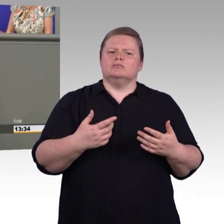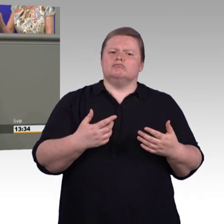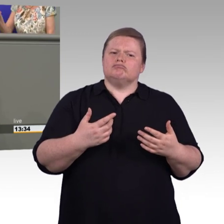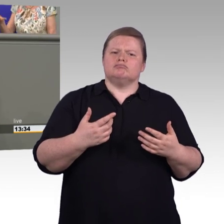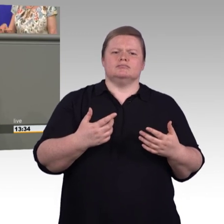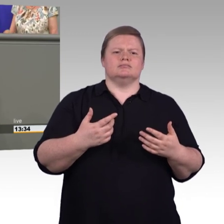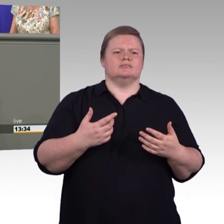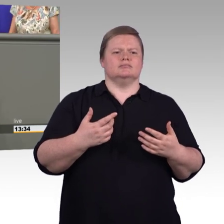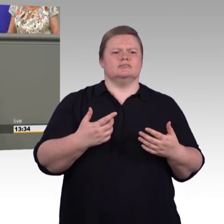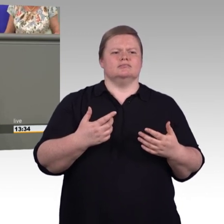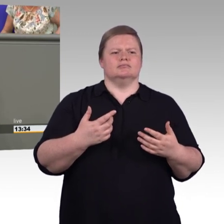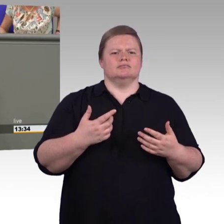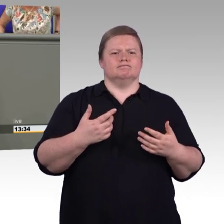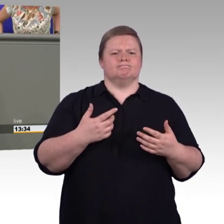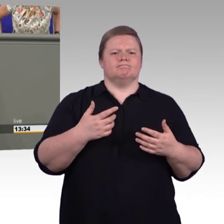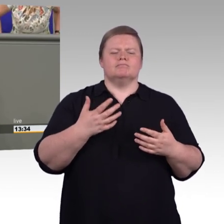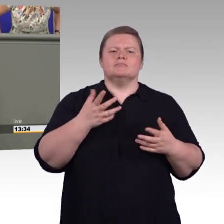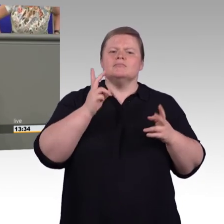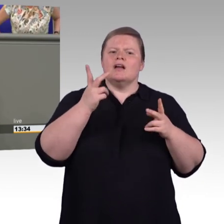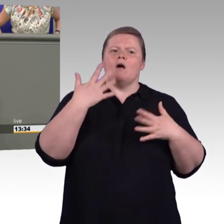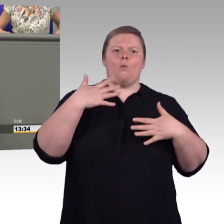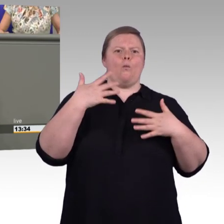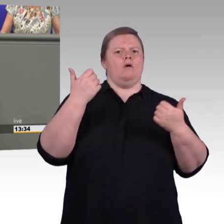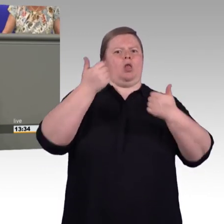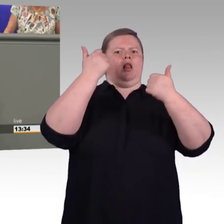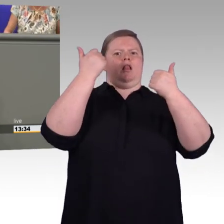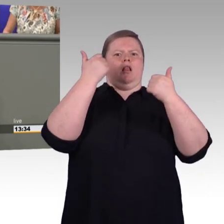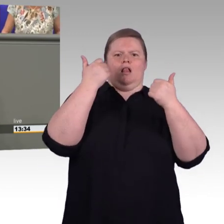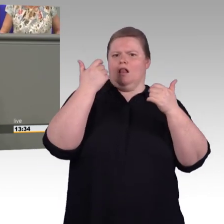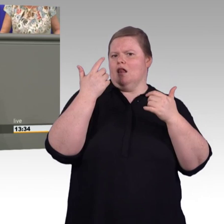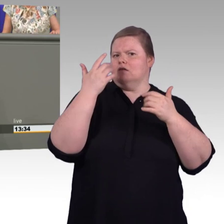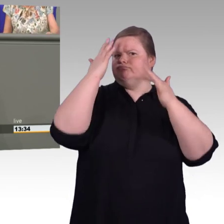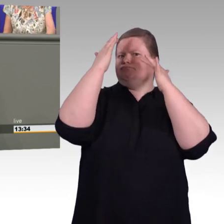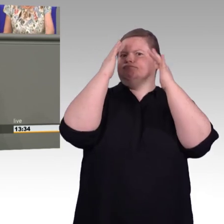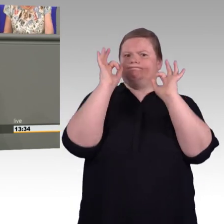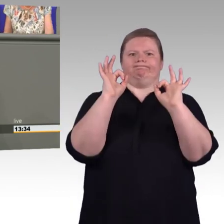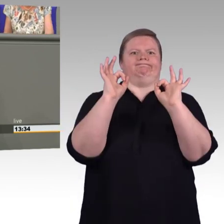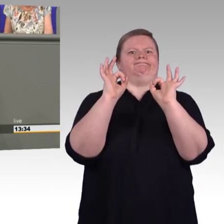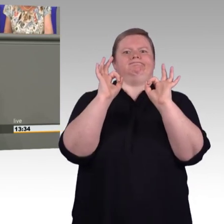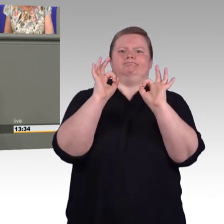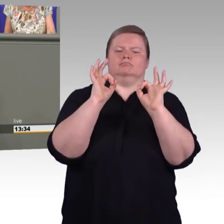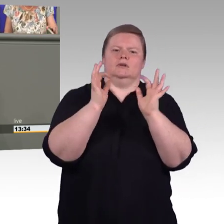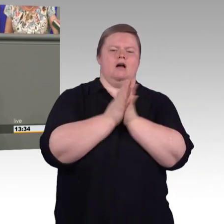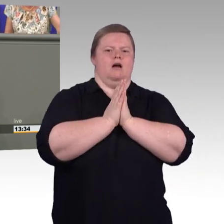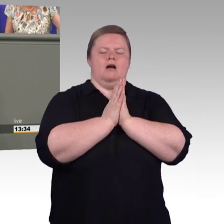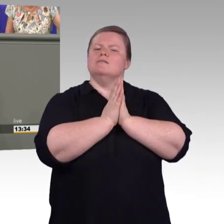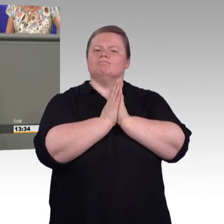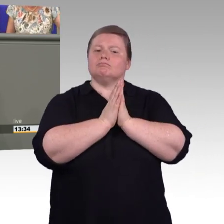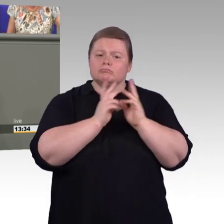aber auch Sozialdemokraten und Grüne das relativ lange, fast 20 Jahre, nicht hingekriegt haben, ist seit 2011 in Deutschland vollständig geltendes